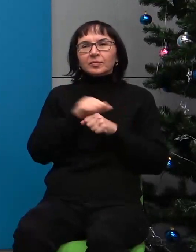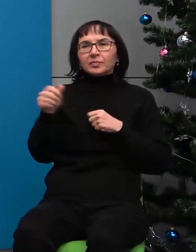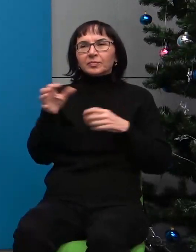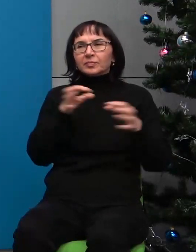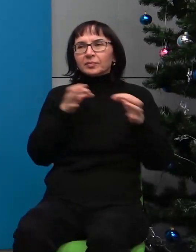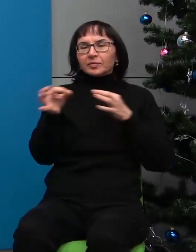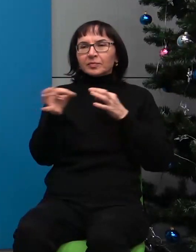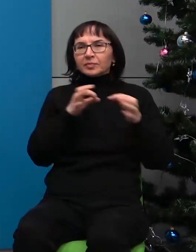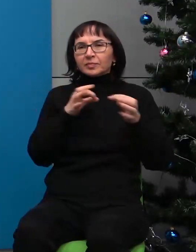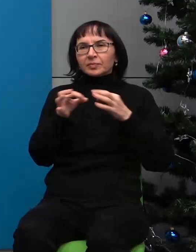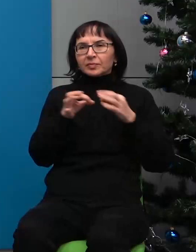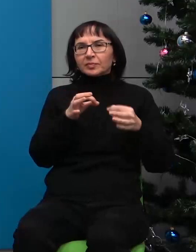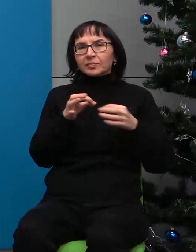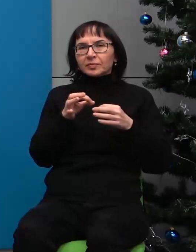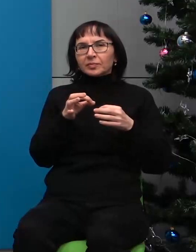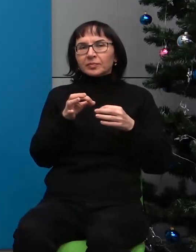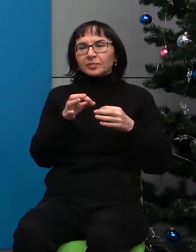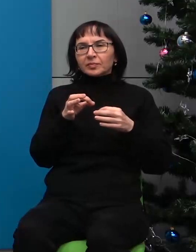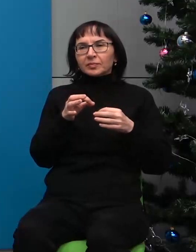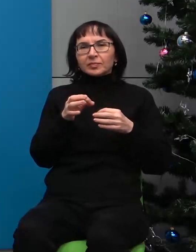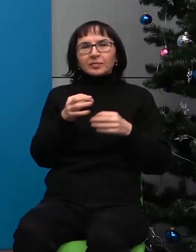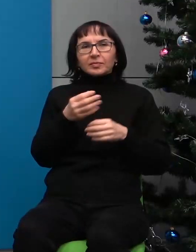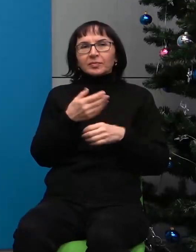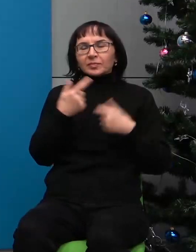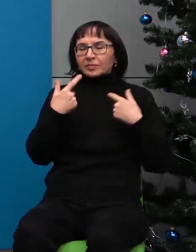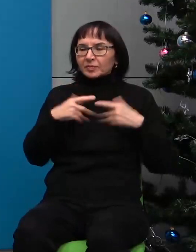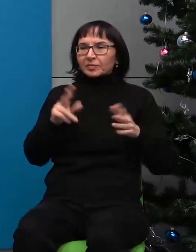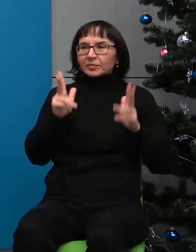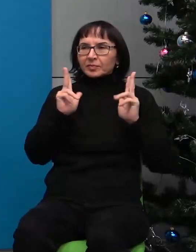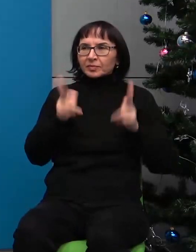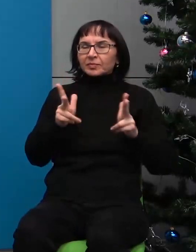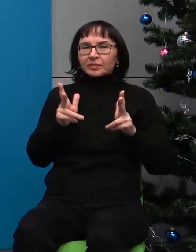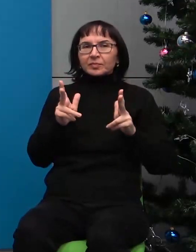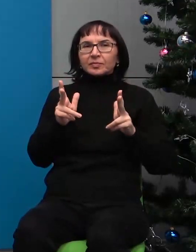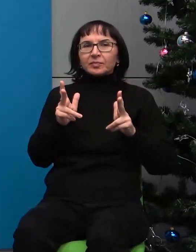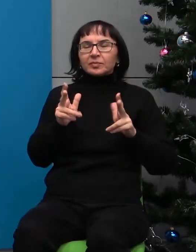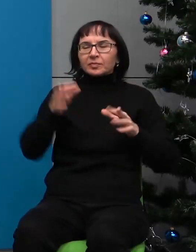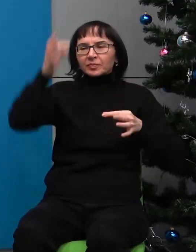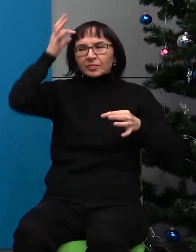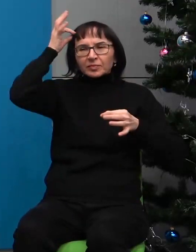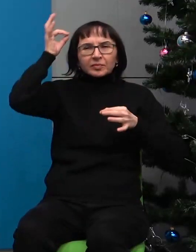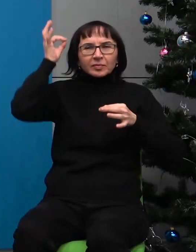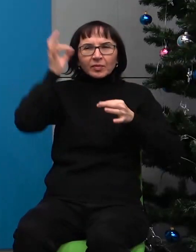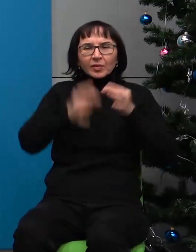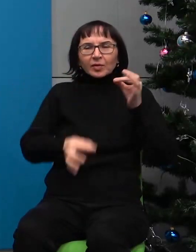nie zależy ci na tym, żeby zarzucić faktami itd. czy żeby drobiazgowo zbadać na historię,